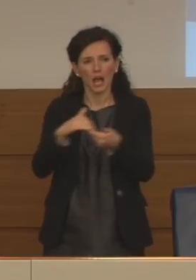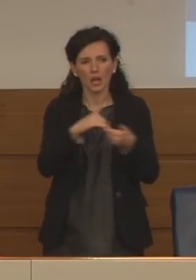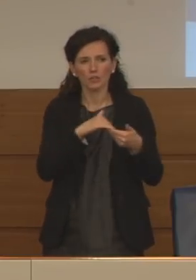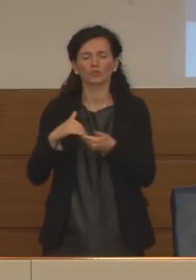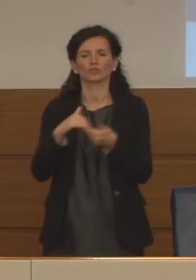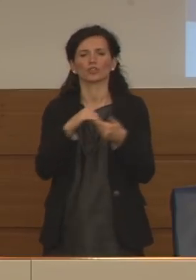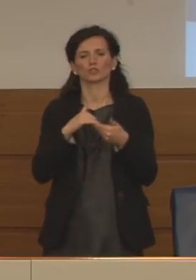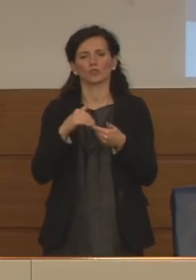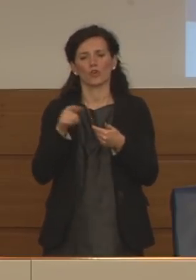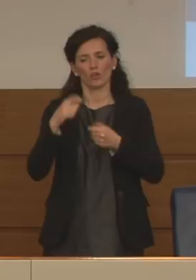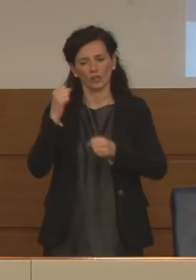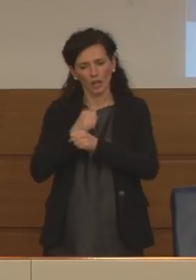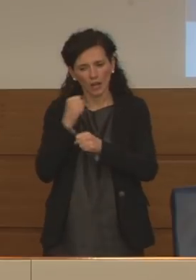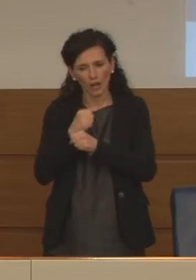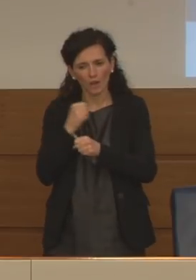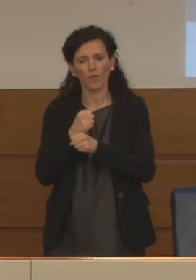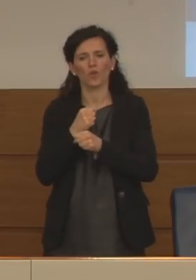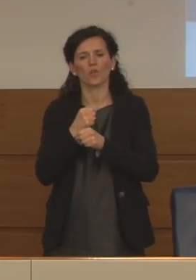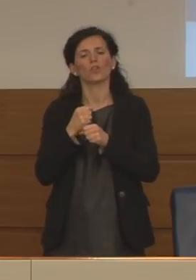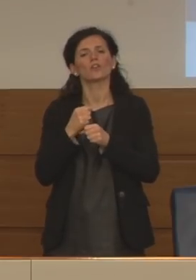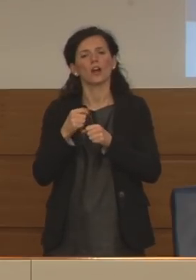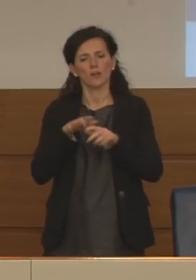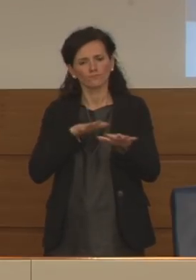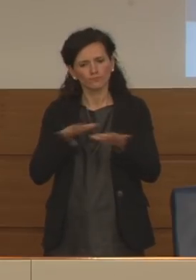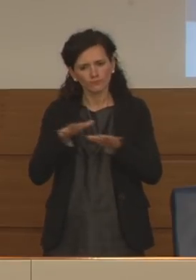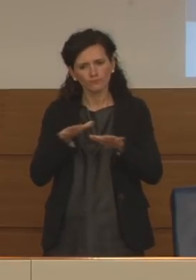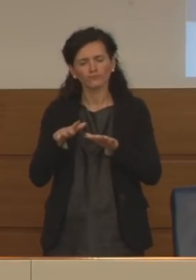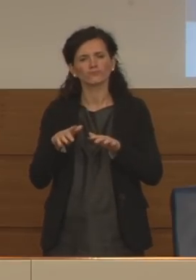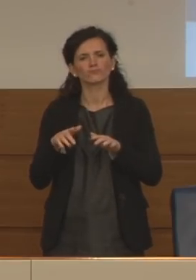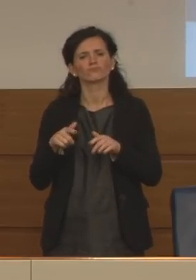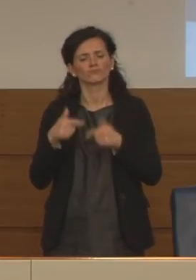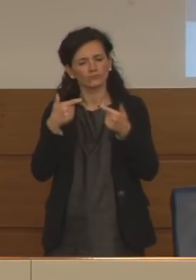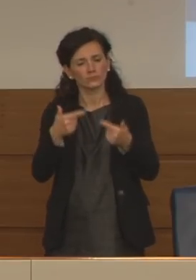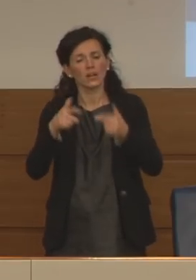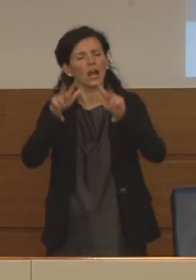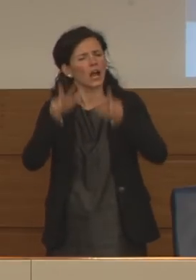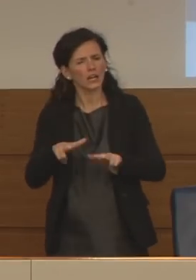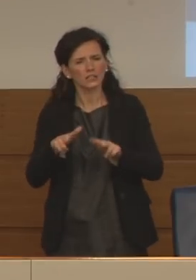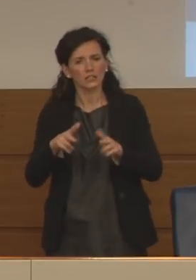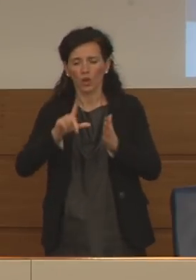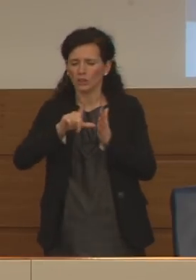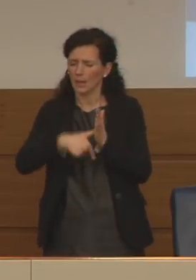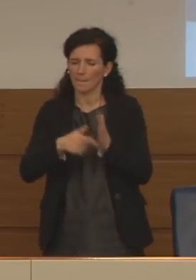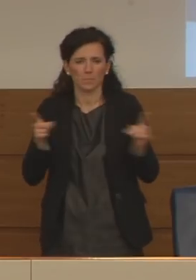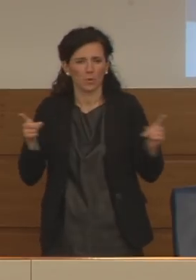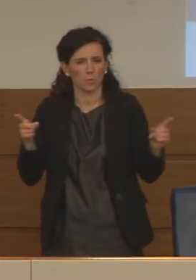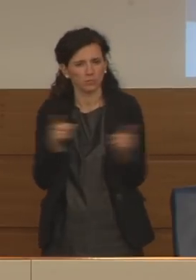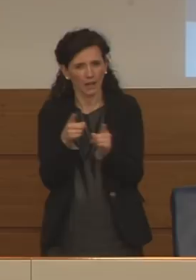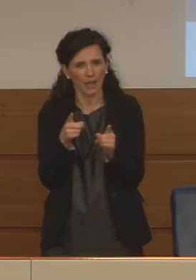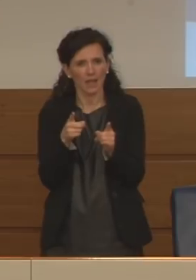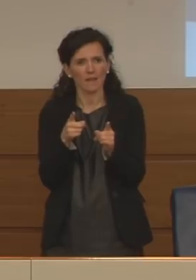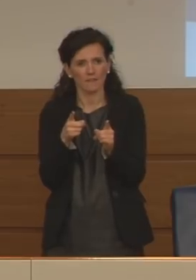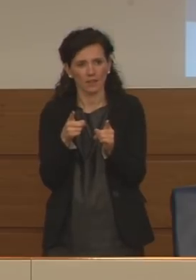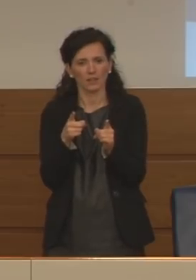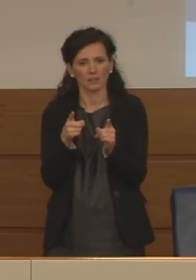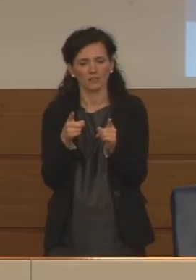hanno garantito in tempi rapidi l'impegno per la costruzione di un